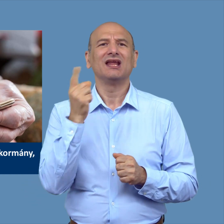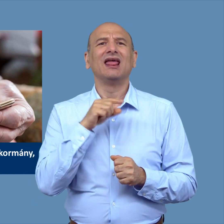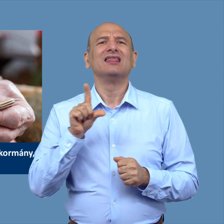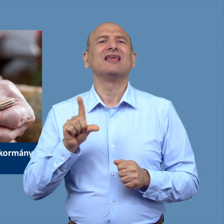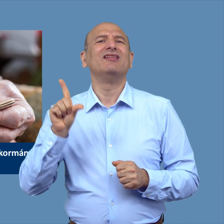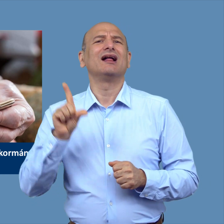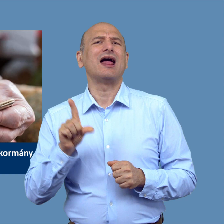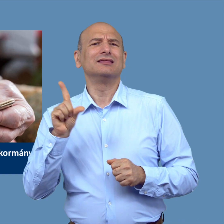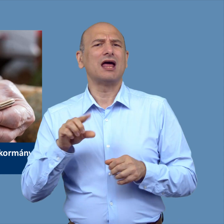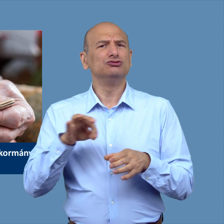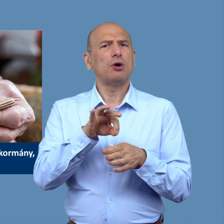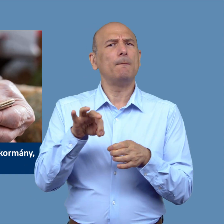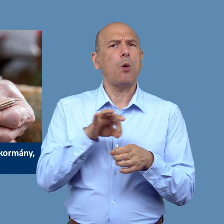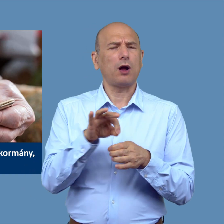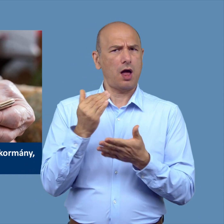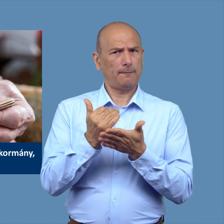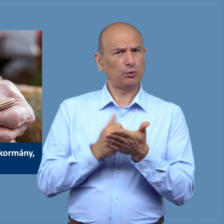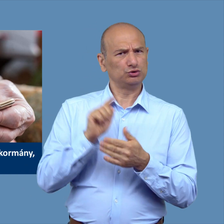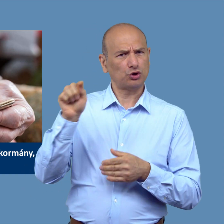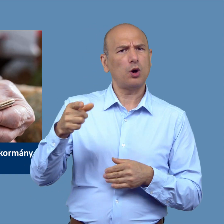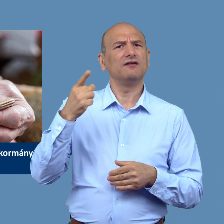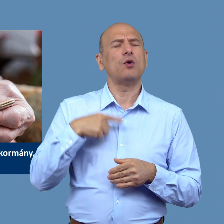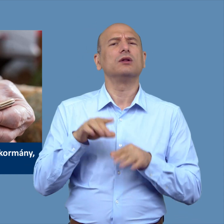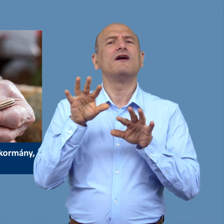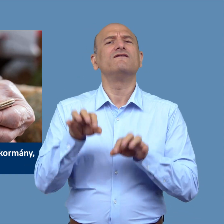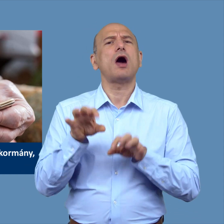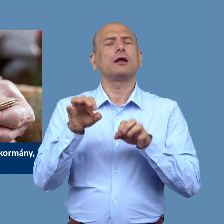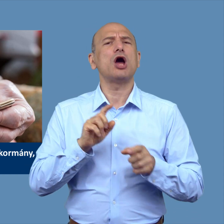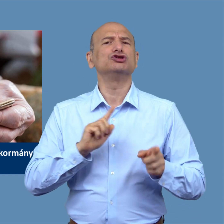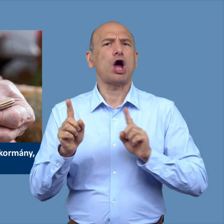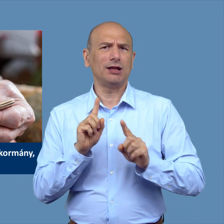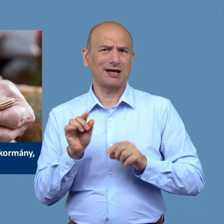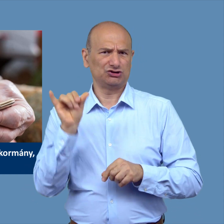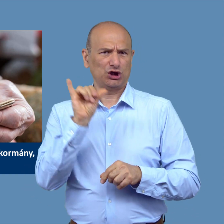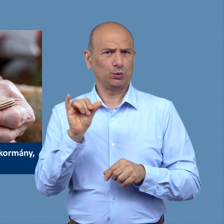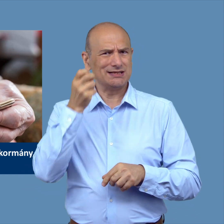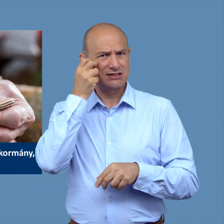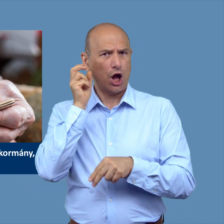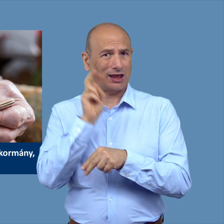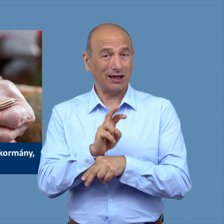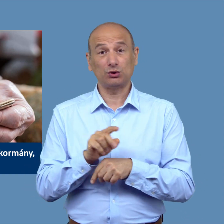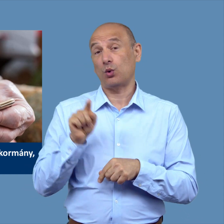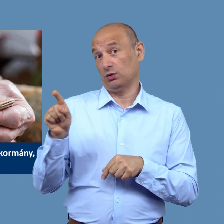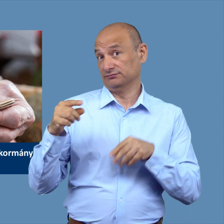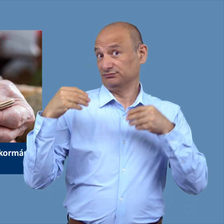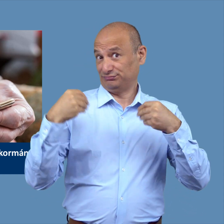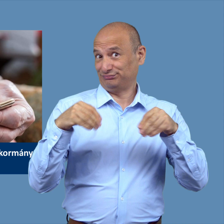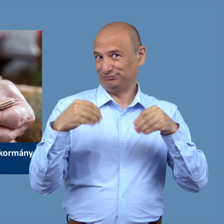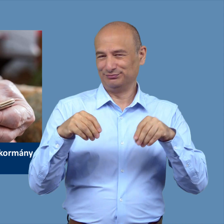Farkas András nyugdíjszakértő a TV2 Mokka című műsorában arról beszélt,